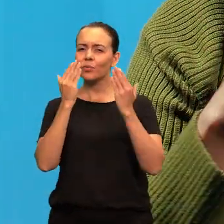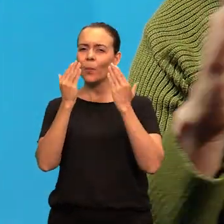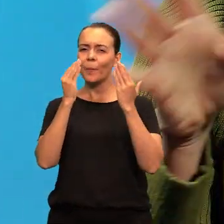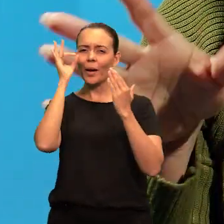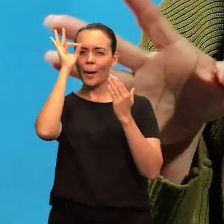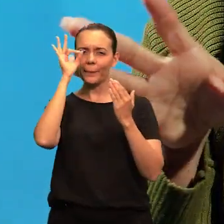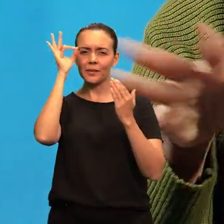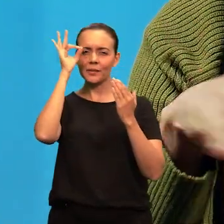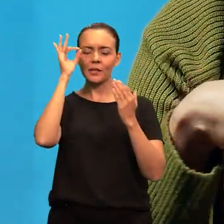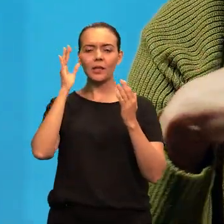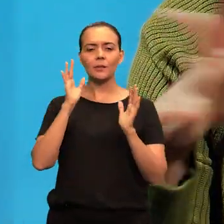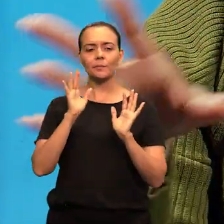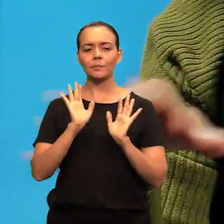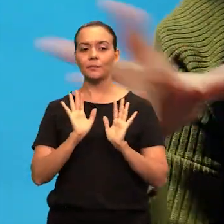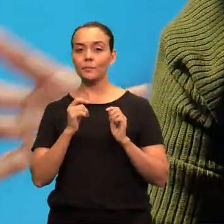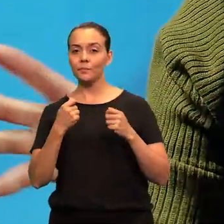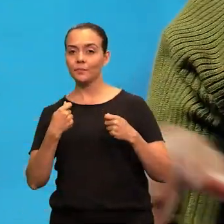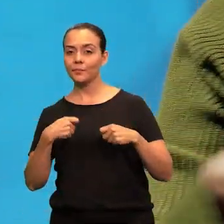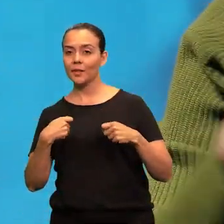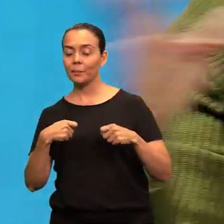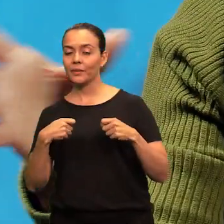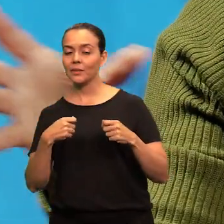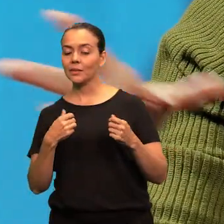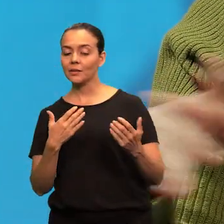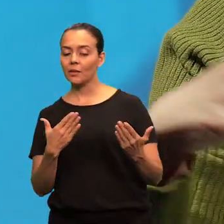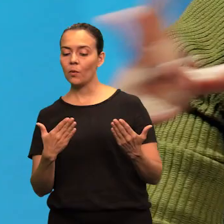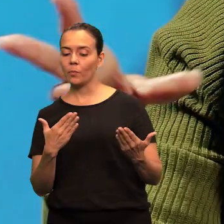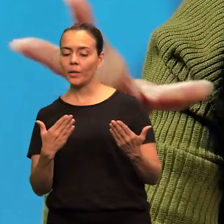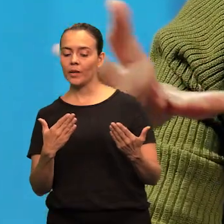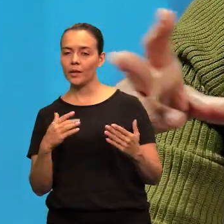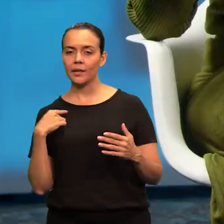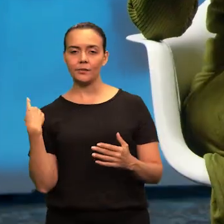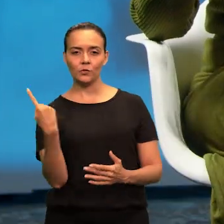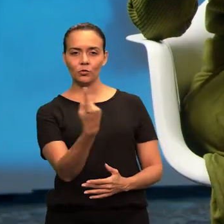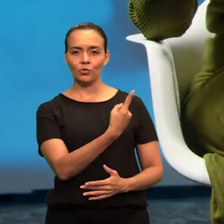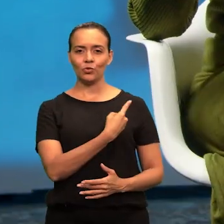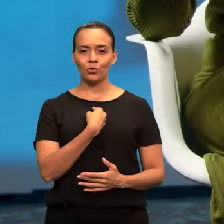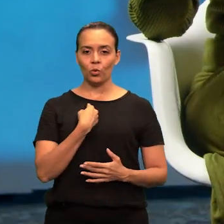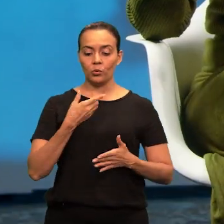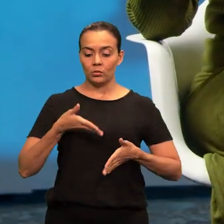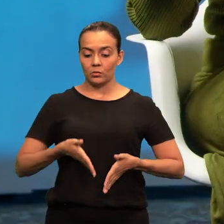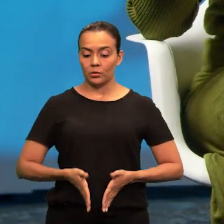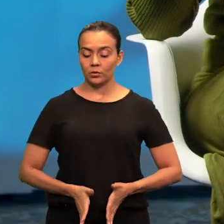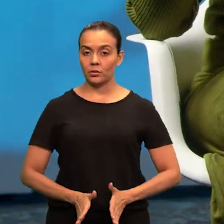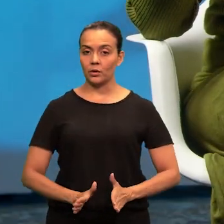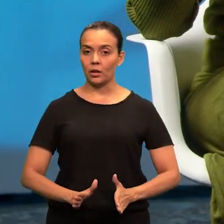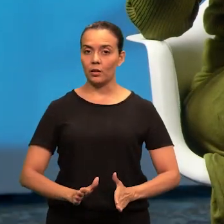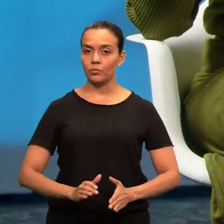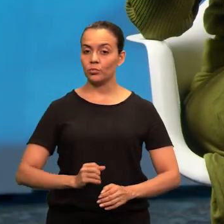de fato, todos, todos nós nascemos e vamos nos construindo,